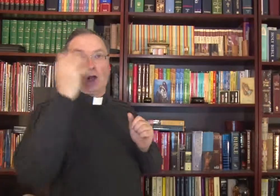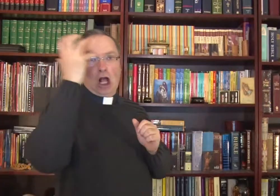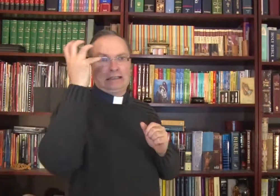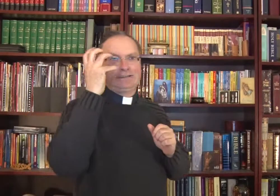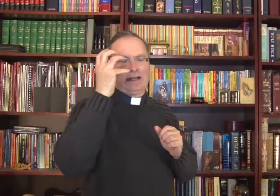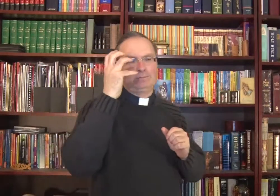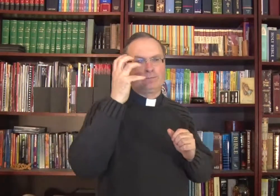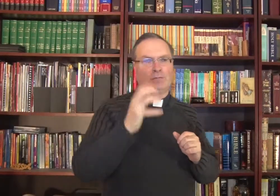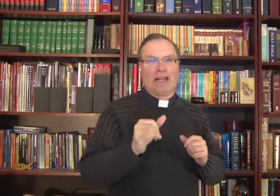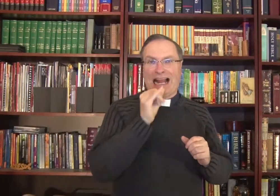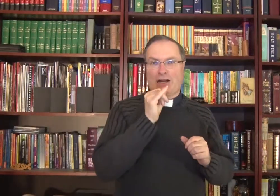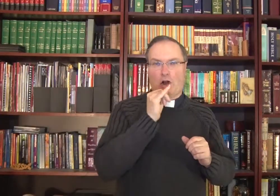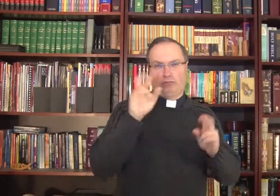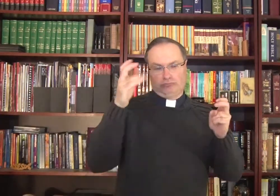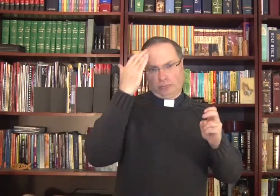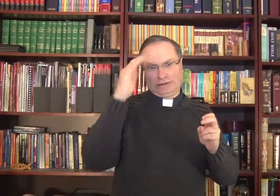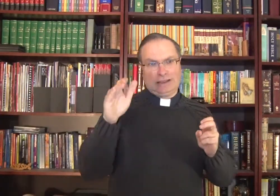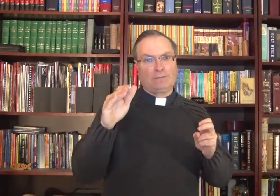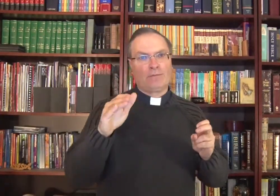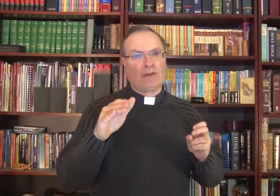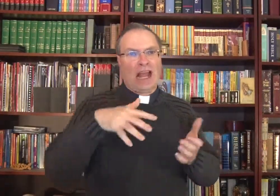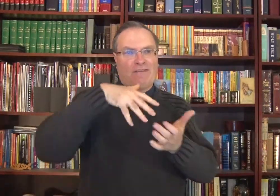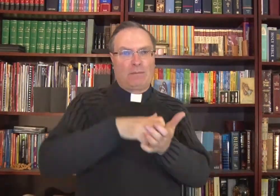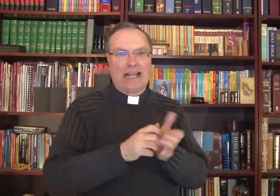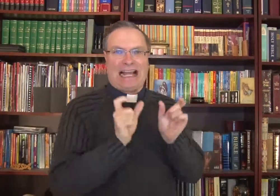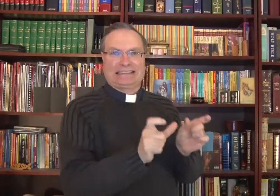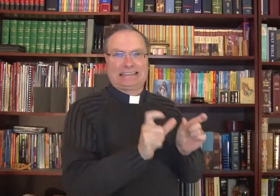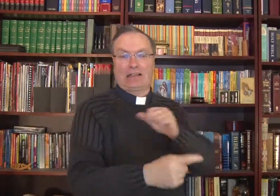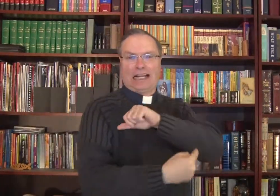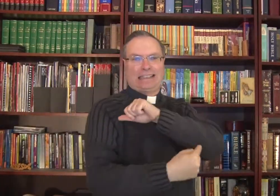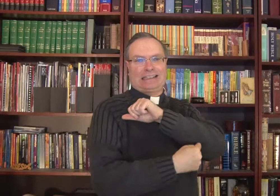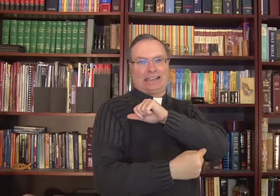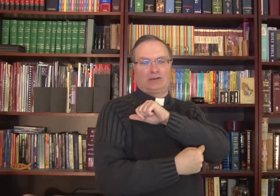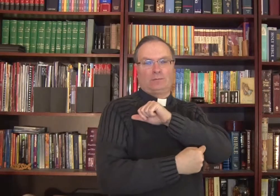Enivrer - L’alcool affaiblit la résistance à̀ la tentation.